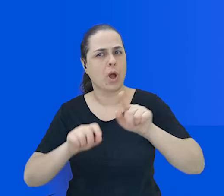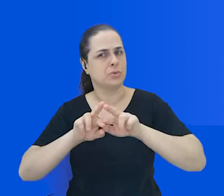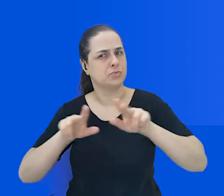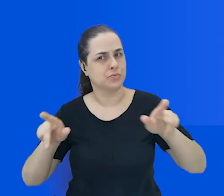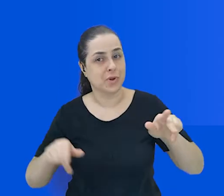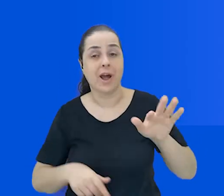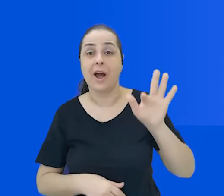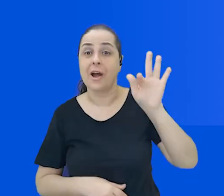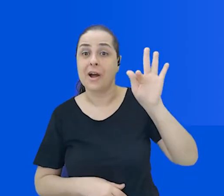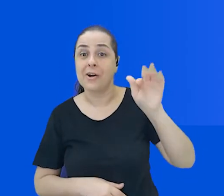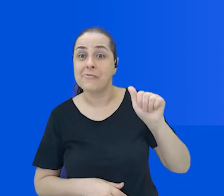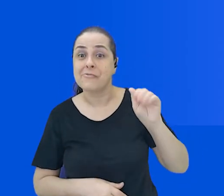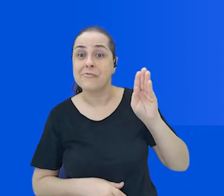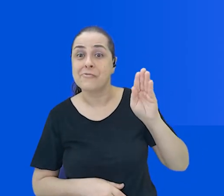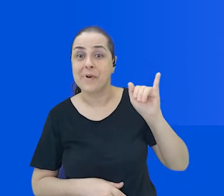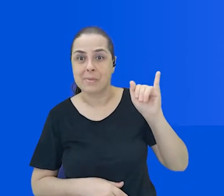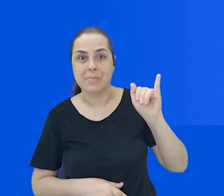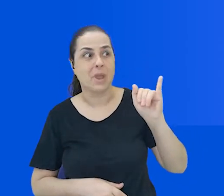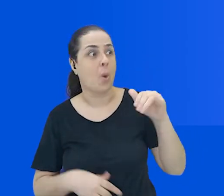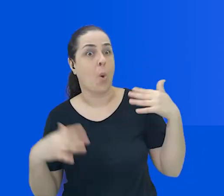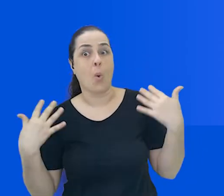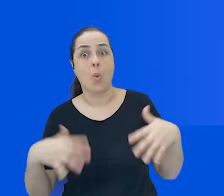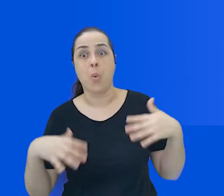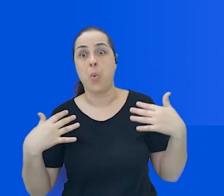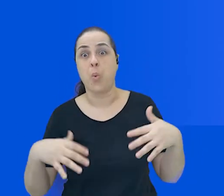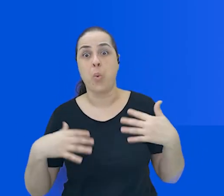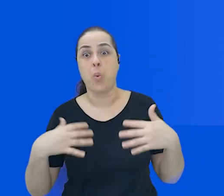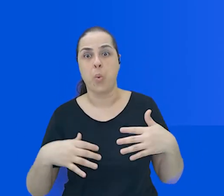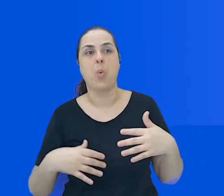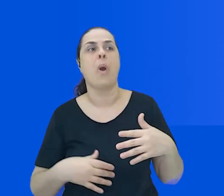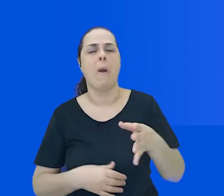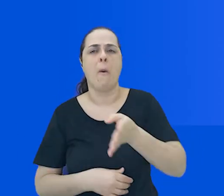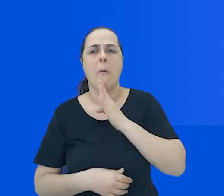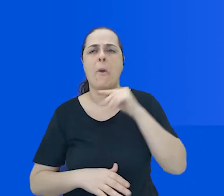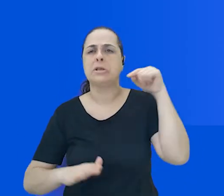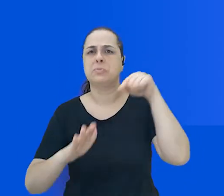A Fabi virou PhD no mundo das mitologias